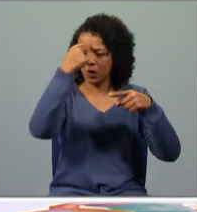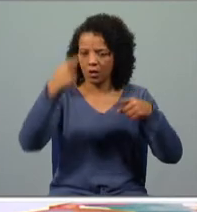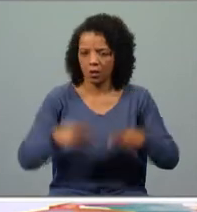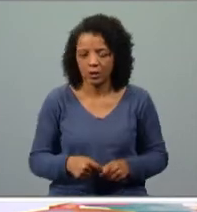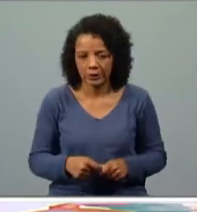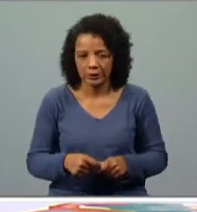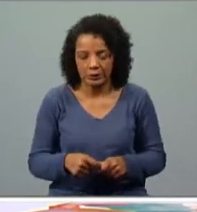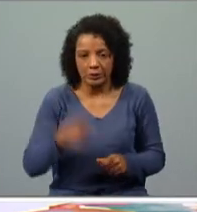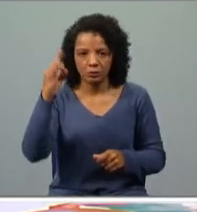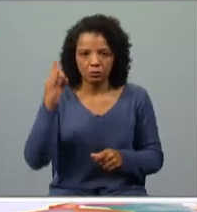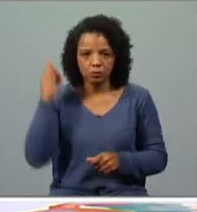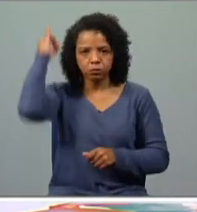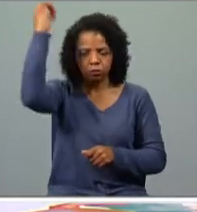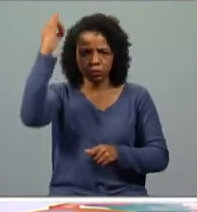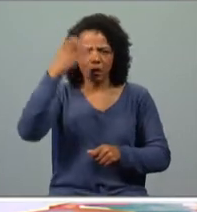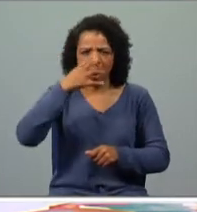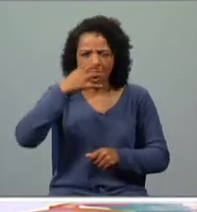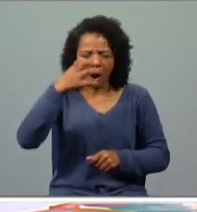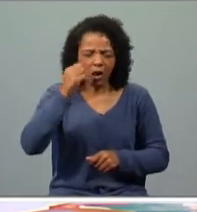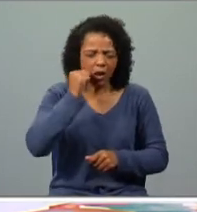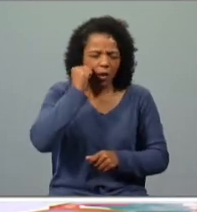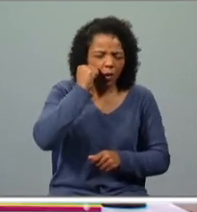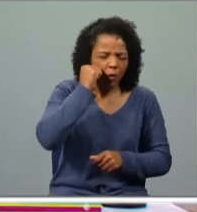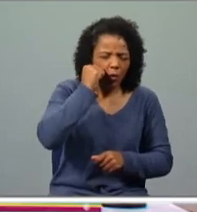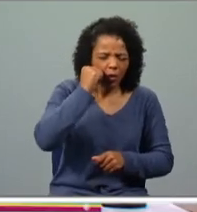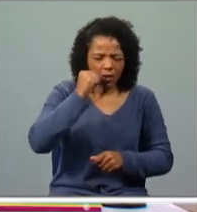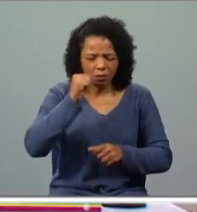Ciclope acordou aos gritos aí de Dores aos urros bate com a cabeça na parede 獨眼巨人從多雷斯那裡尖叫著醒來咆哮著，他的頭撞在牆上